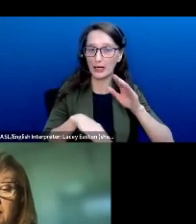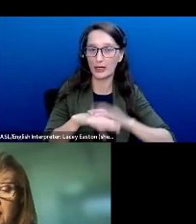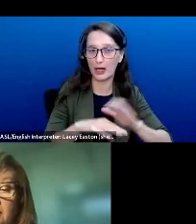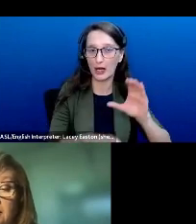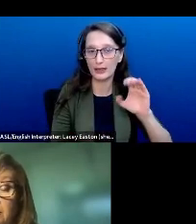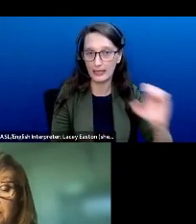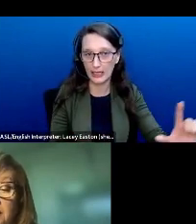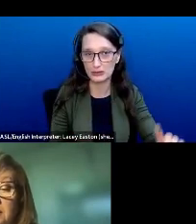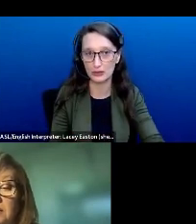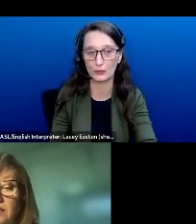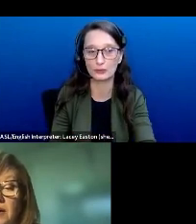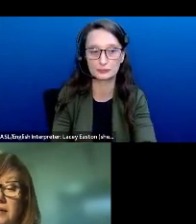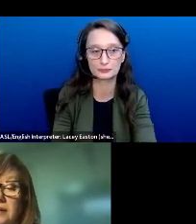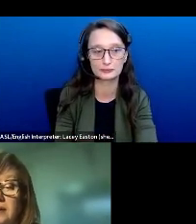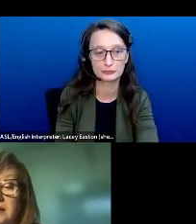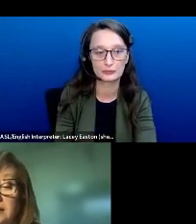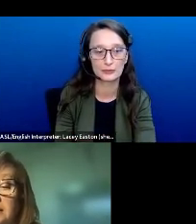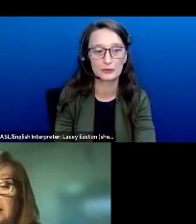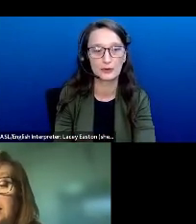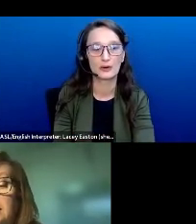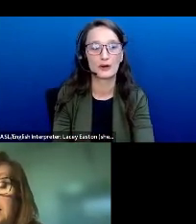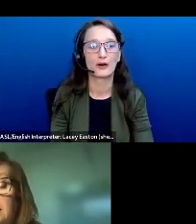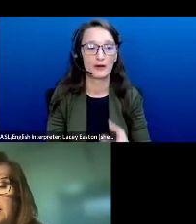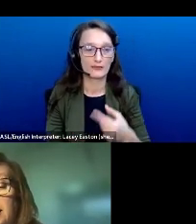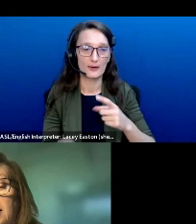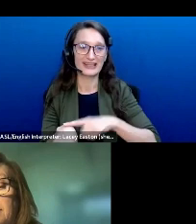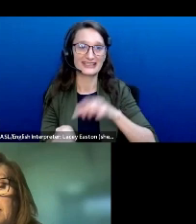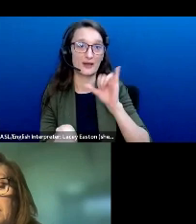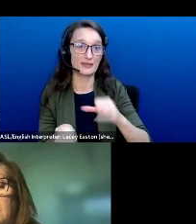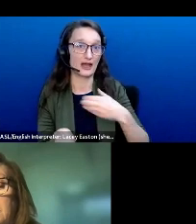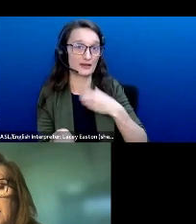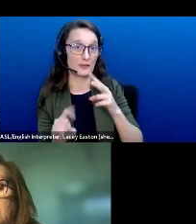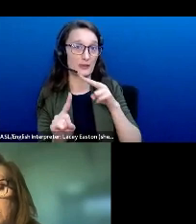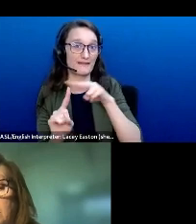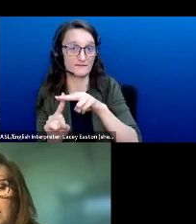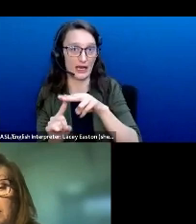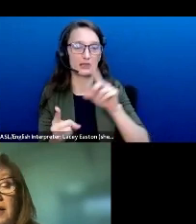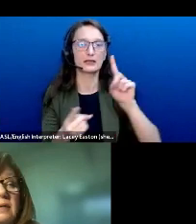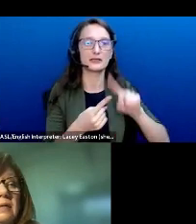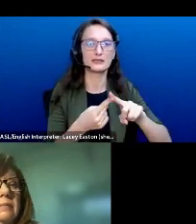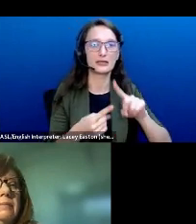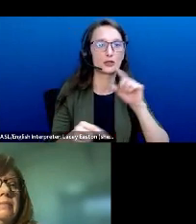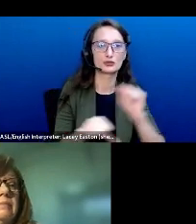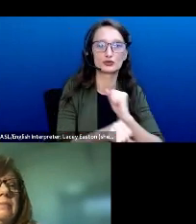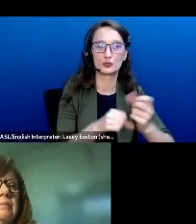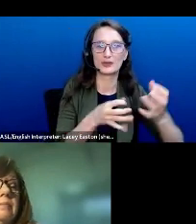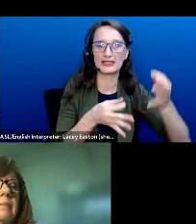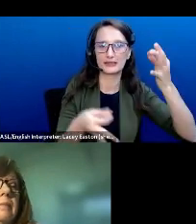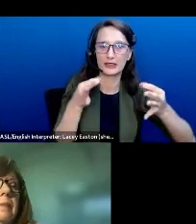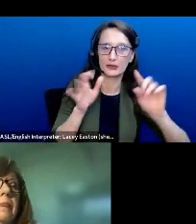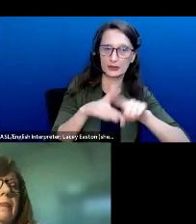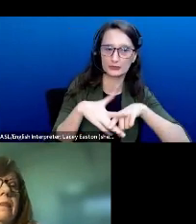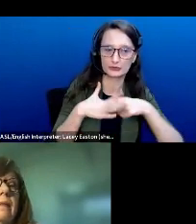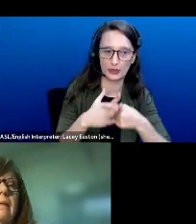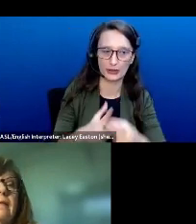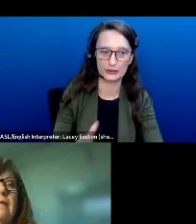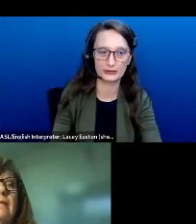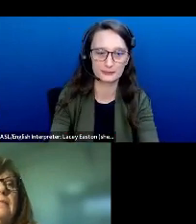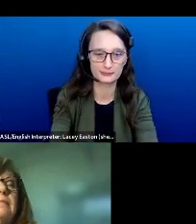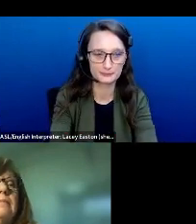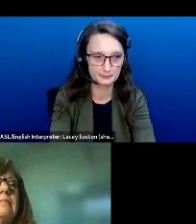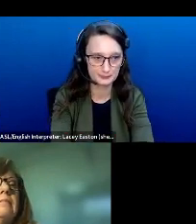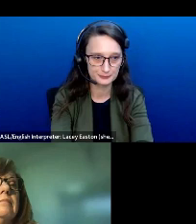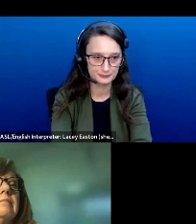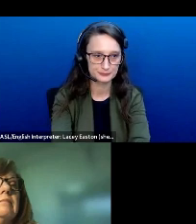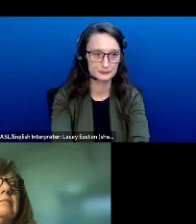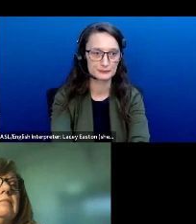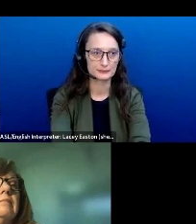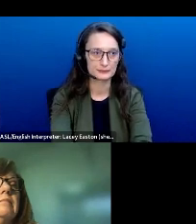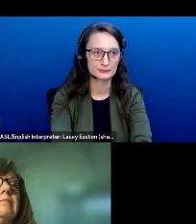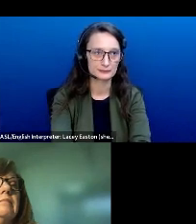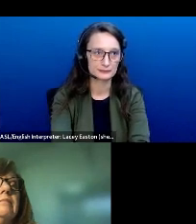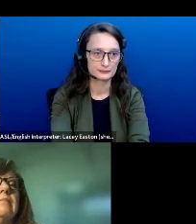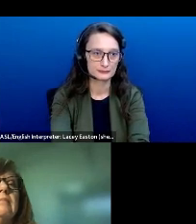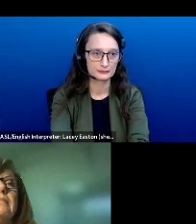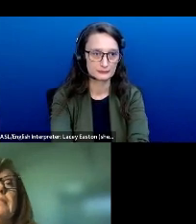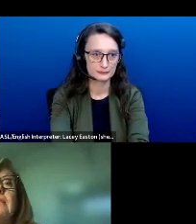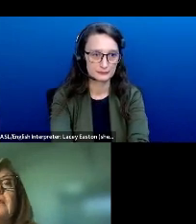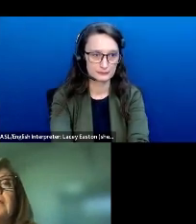momento en que se presenta la queja hasta el momento en que comienza la audiencia real gracias siguiente diapositiva por favor